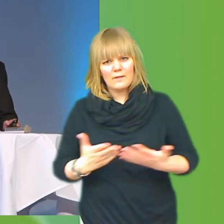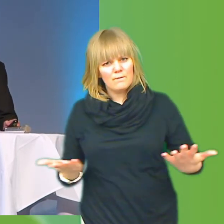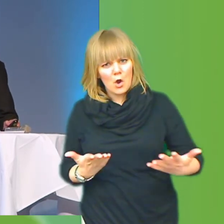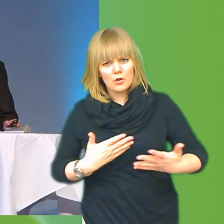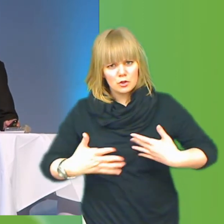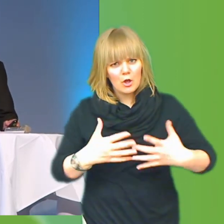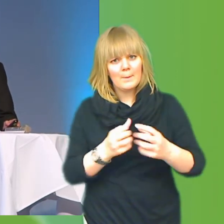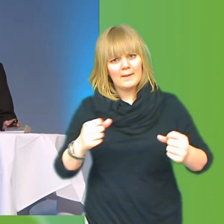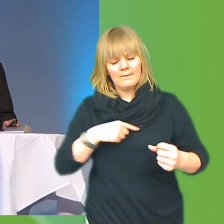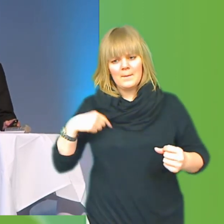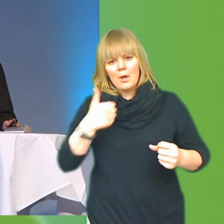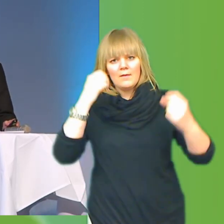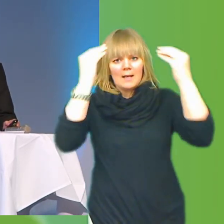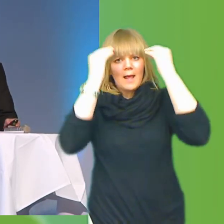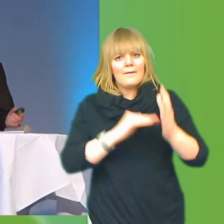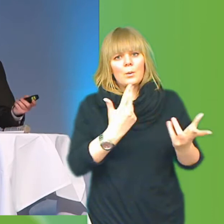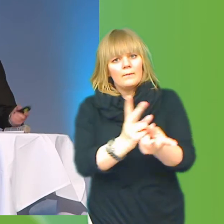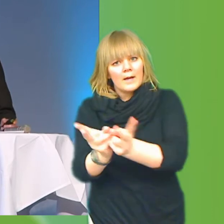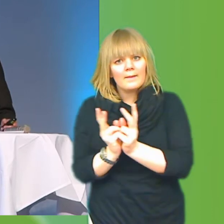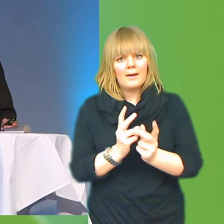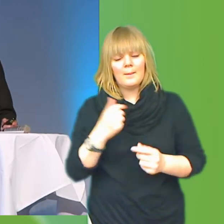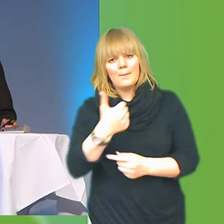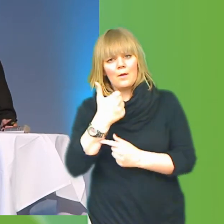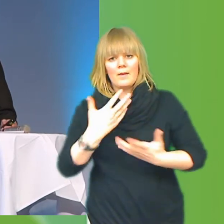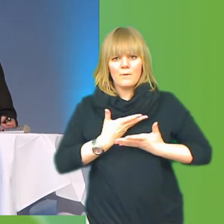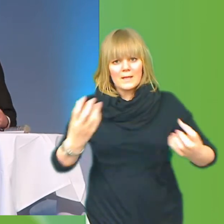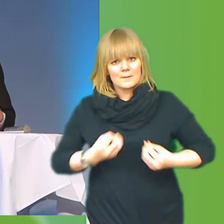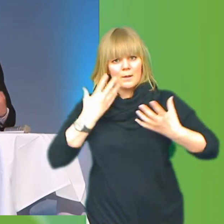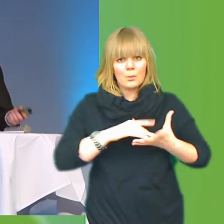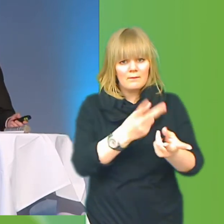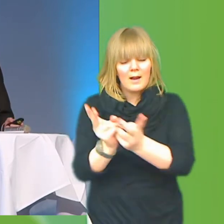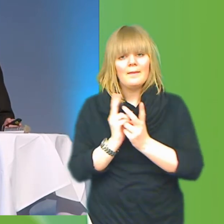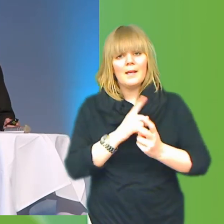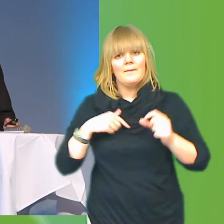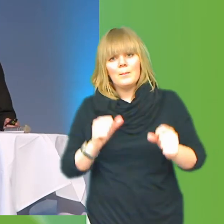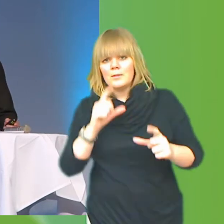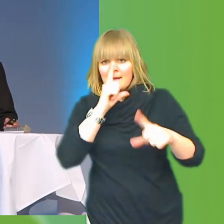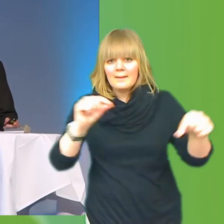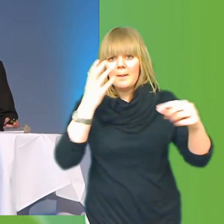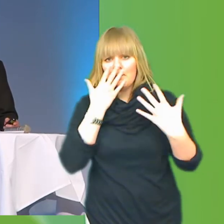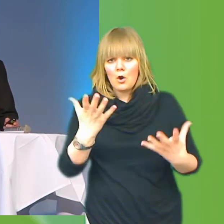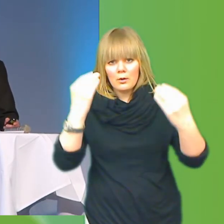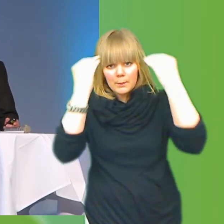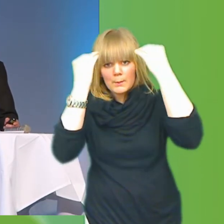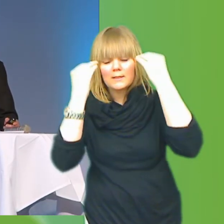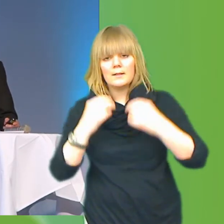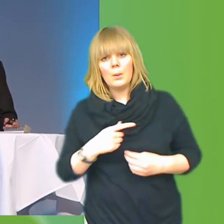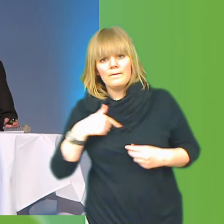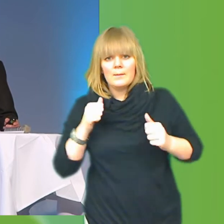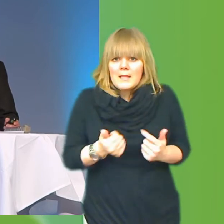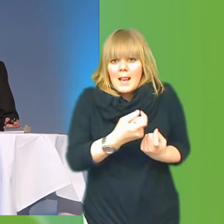Vi måste hitta bra kurser, hur vi ska motivera folk osv.